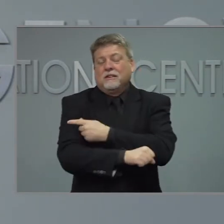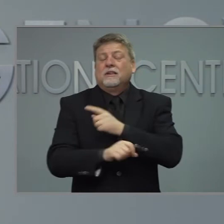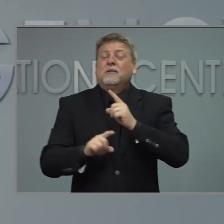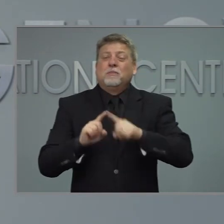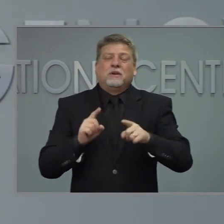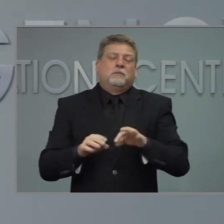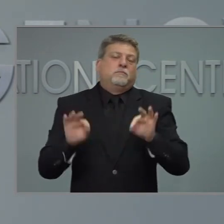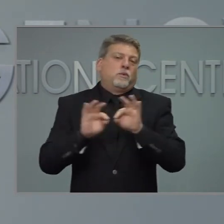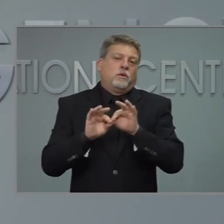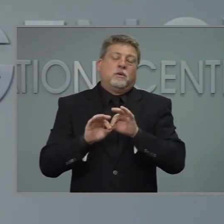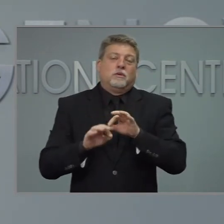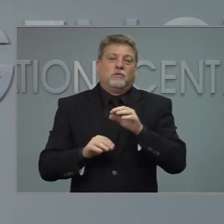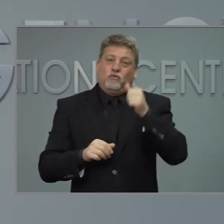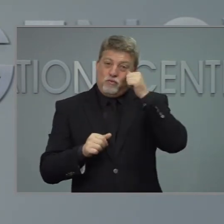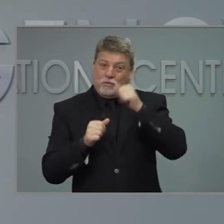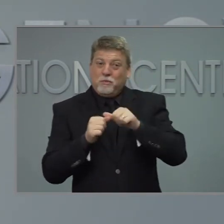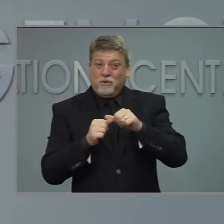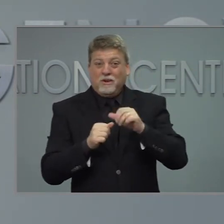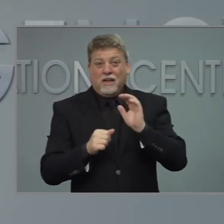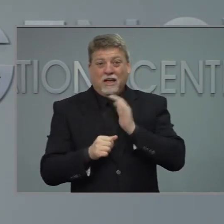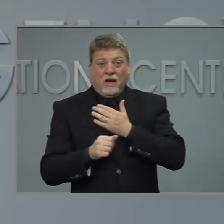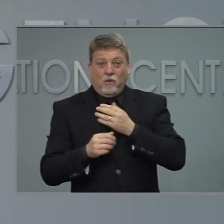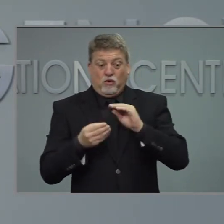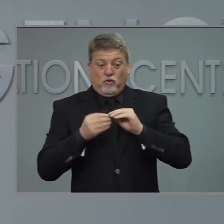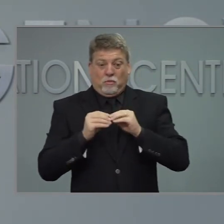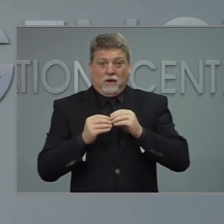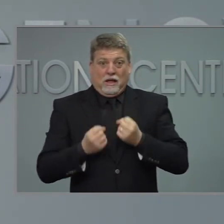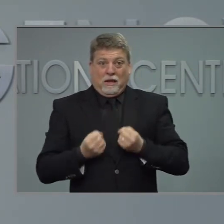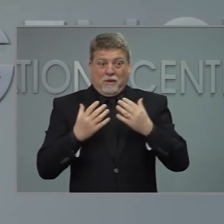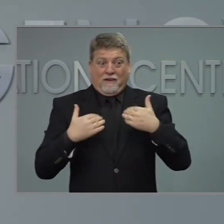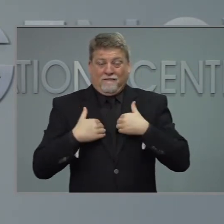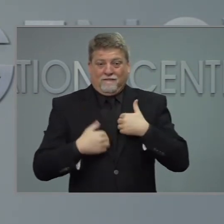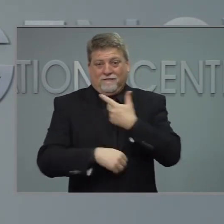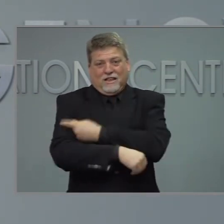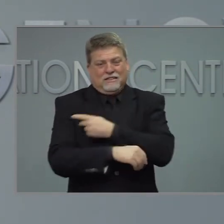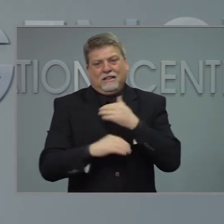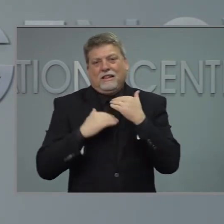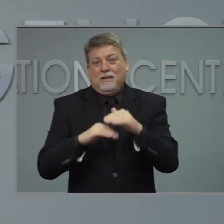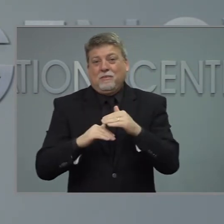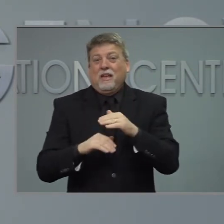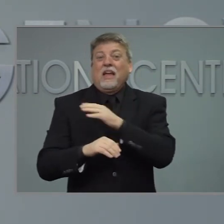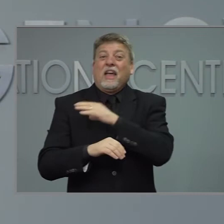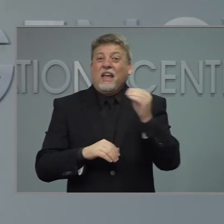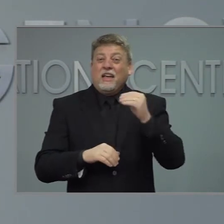escuelas pueden acceder a las vacunas, pero les recuerdo que está muy limitado el número de